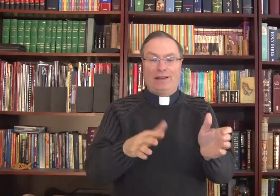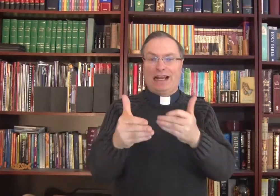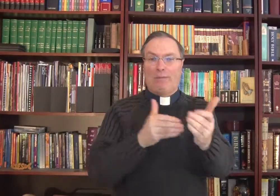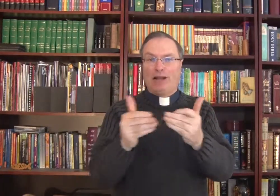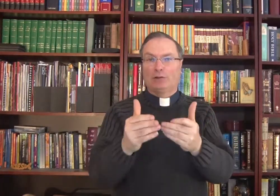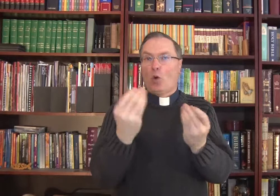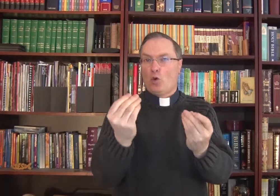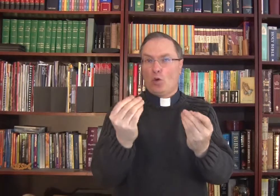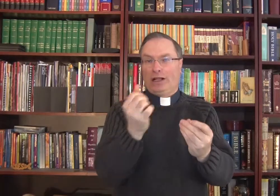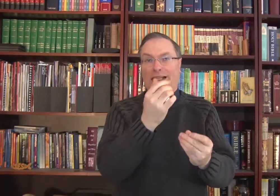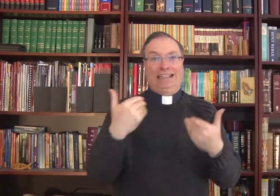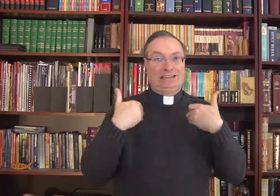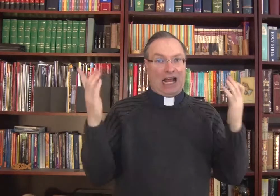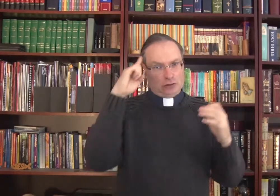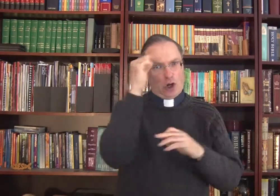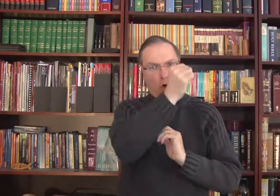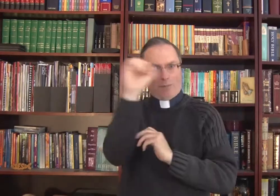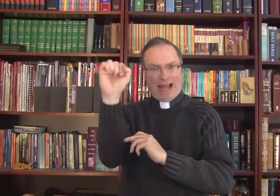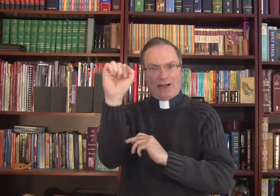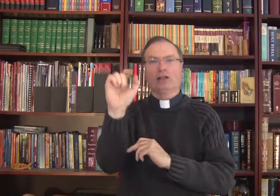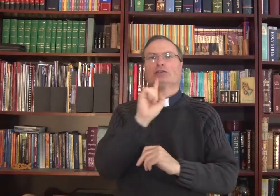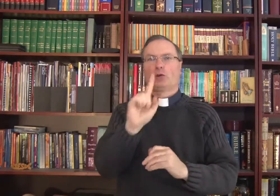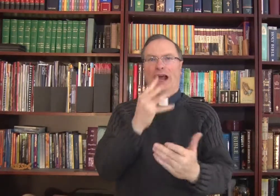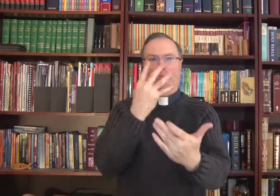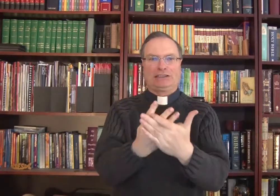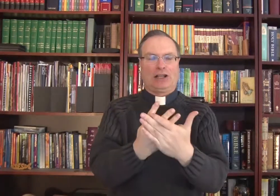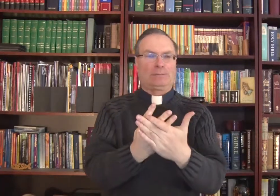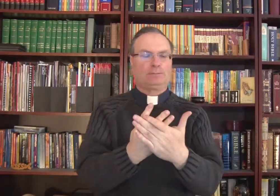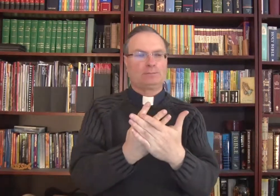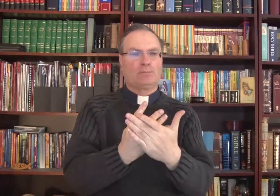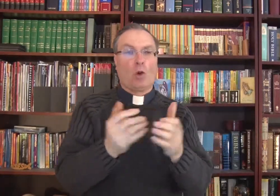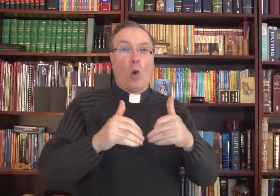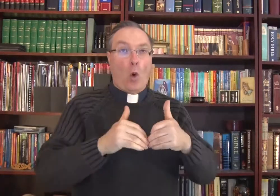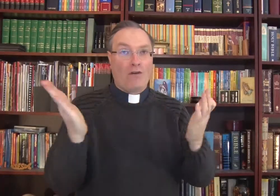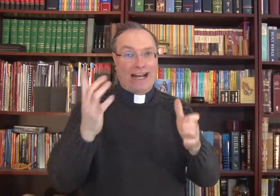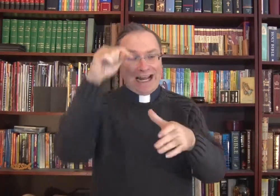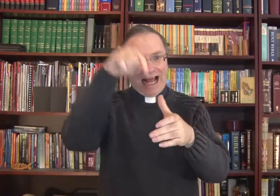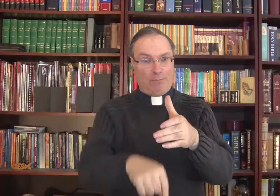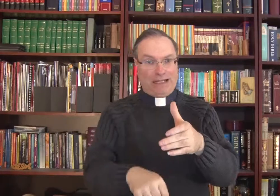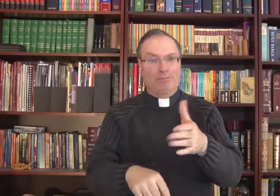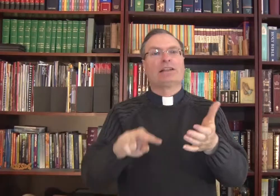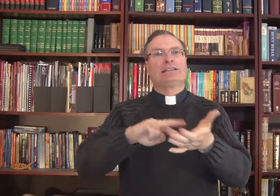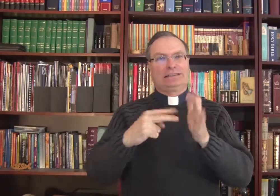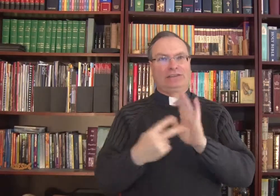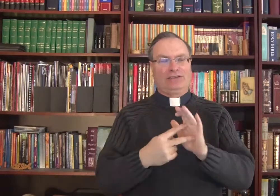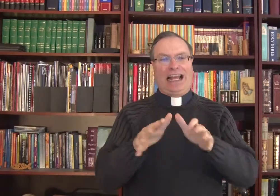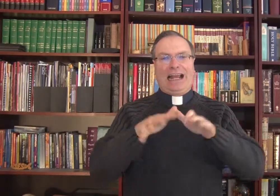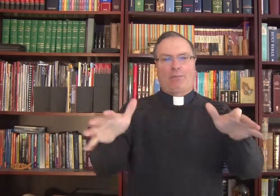la place où les anges rebelles étaient emprisonnés. Ouvrir l’abîme équivaut à répandre